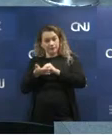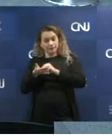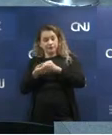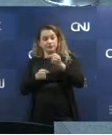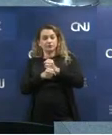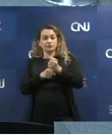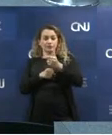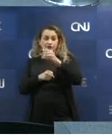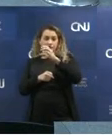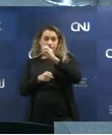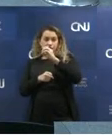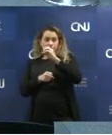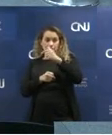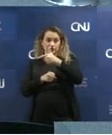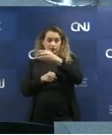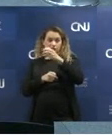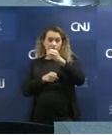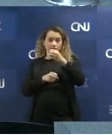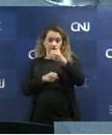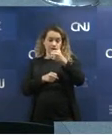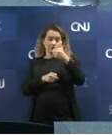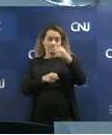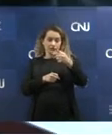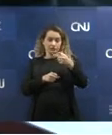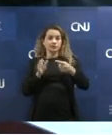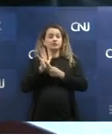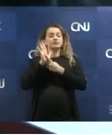Ela apresenta realmente uma situação bastante grave